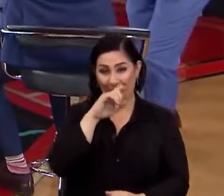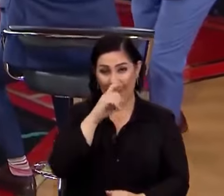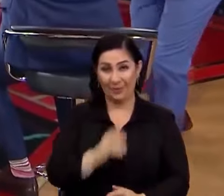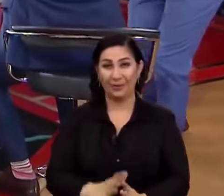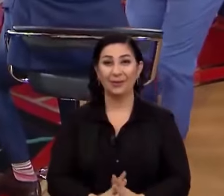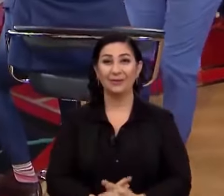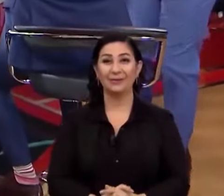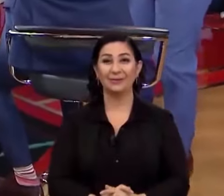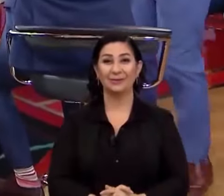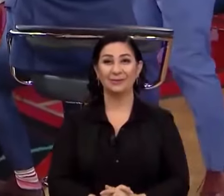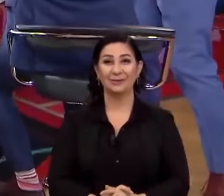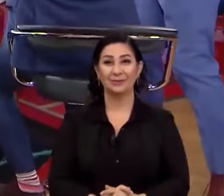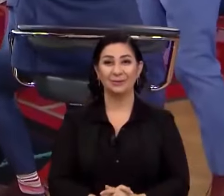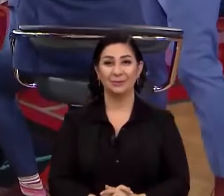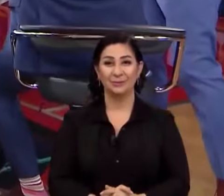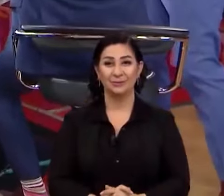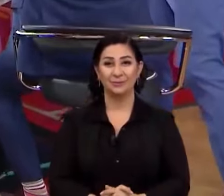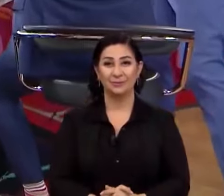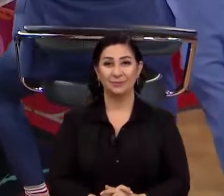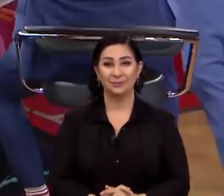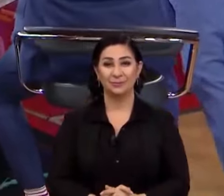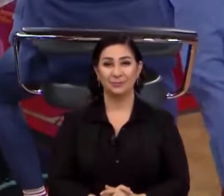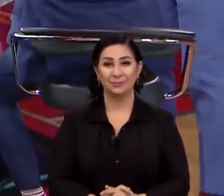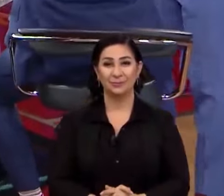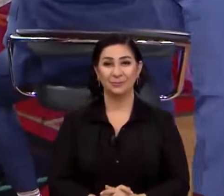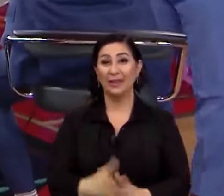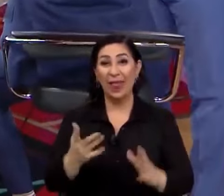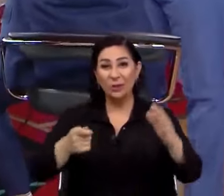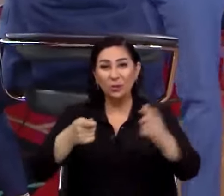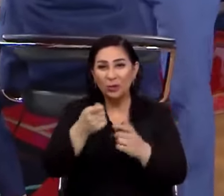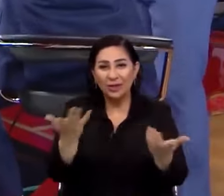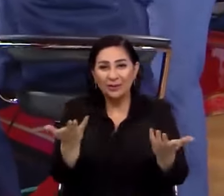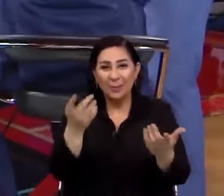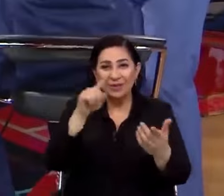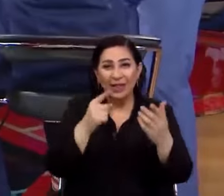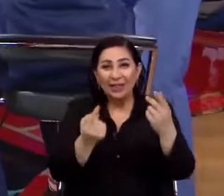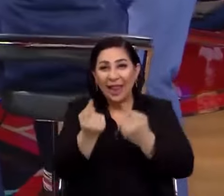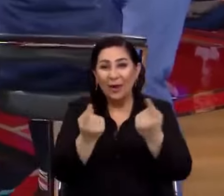muyuz Peki oradan değil nereden sokacağız onu başka bir deliği yok ki or